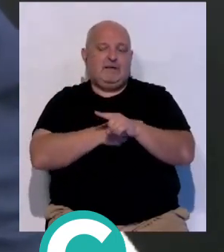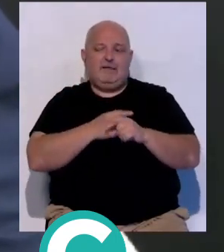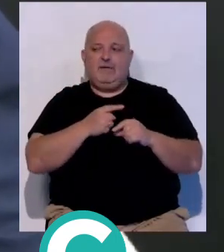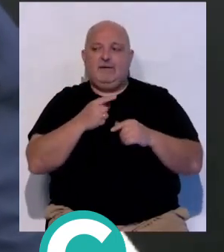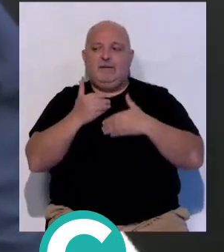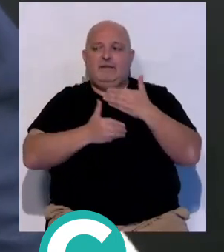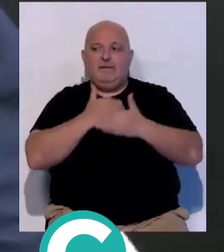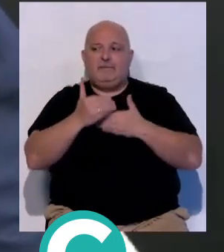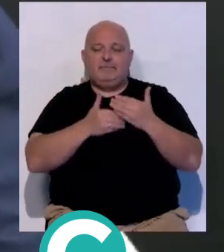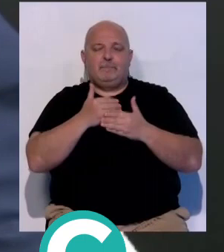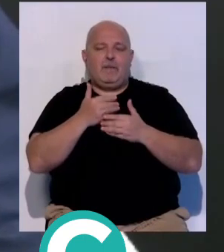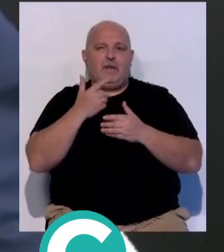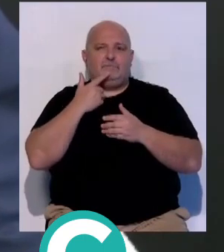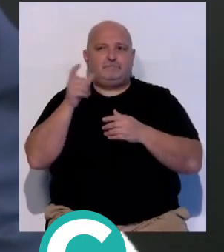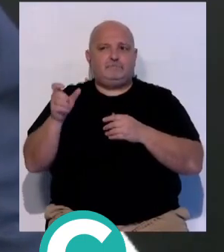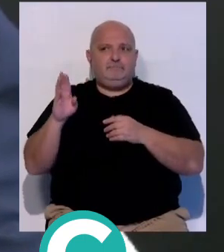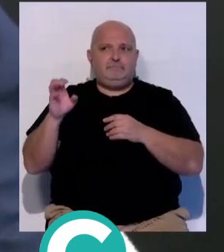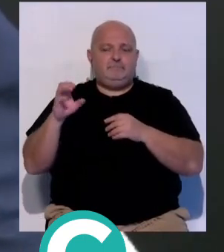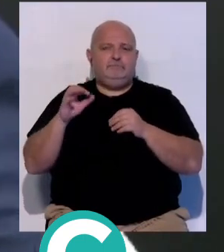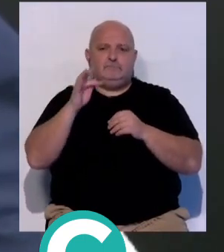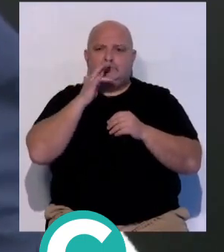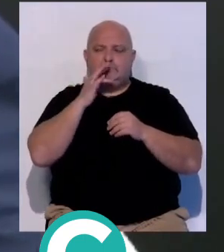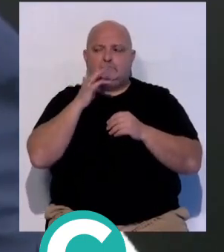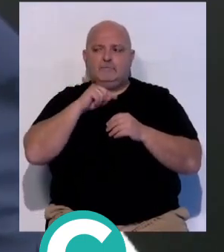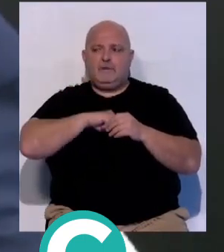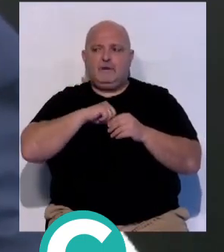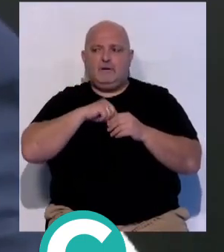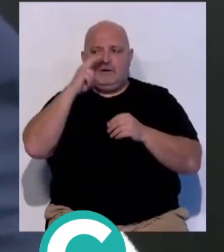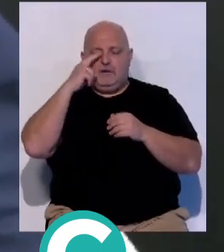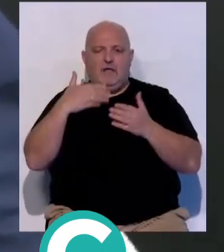estamos en el campo de dicho Pepe que es cierto que había respeto diálogo poco Porque además